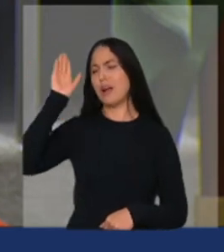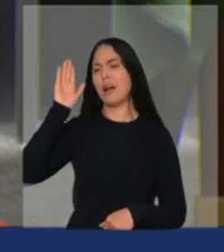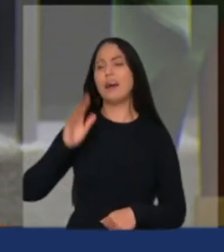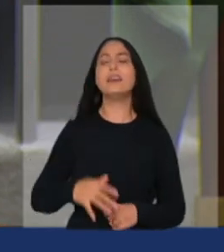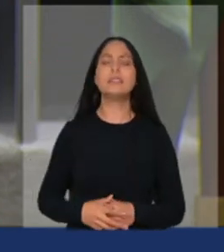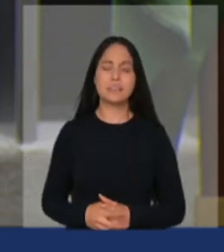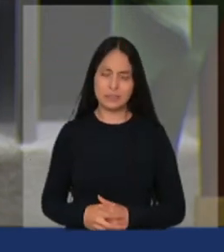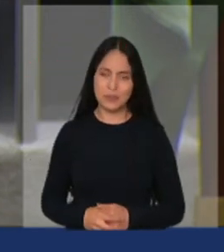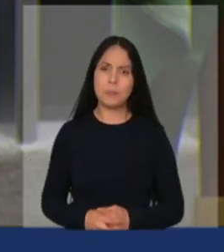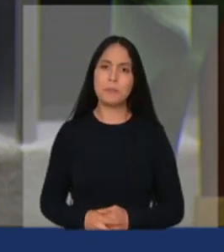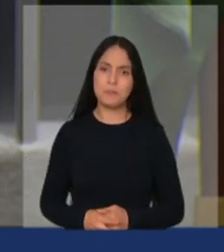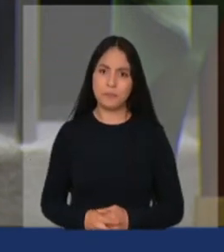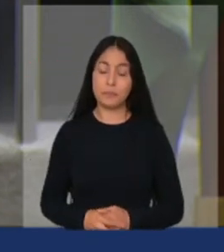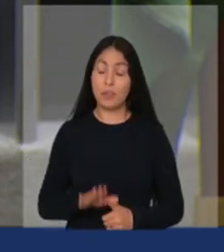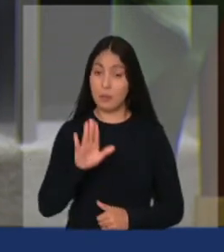DÁ , NÃO DÁ PARA TRATAR O NORDESTE, COLOCANDO ESTADOS